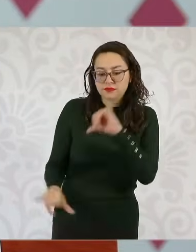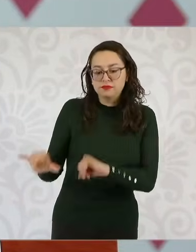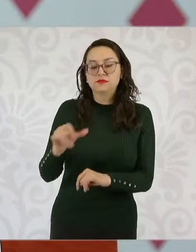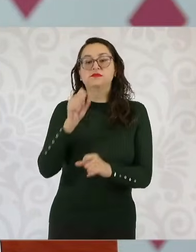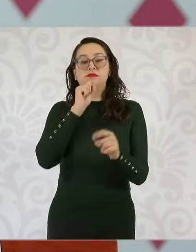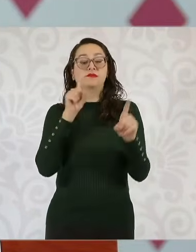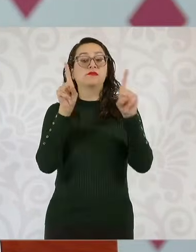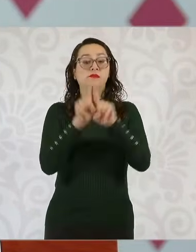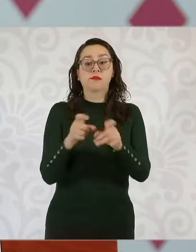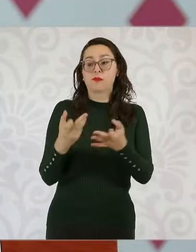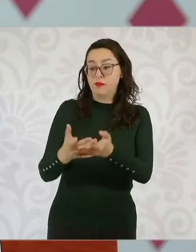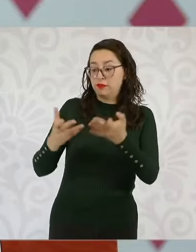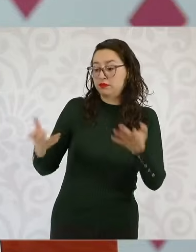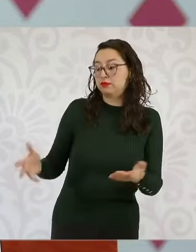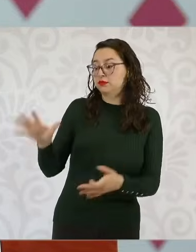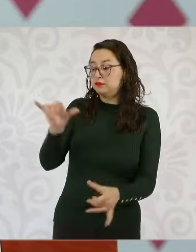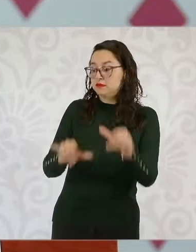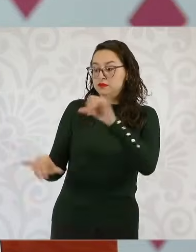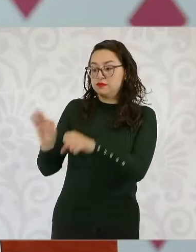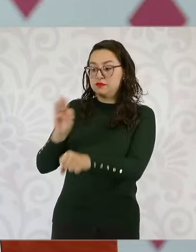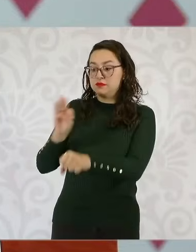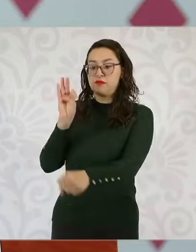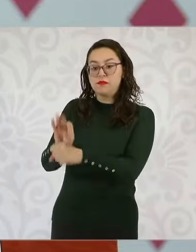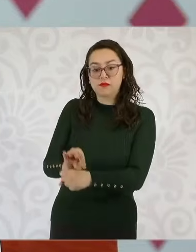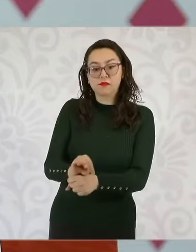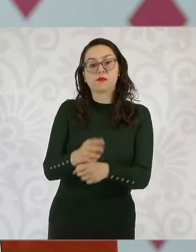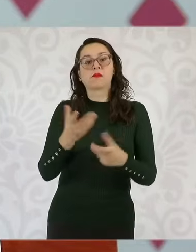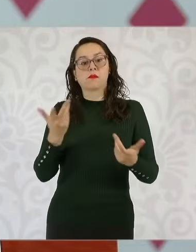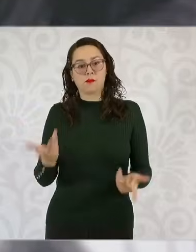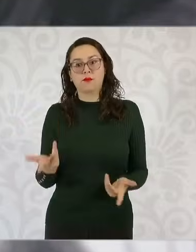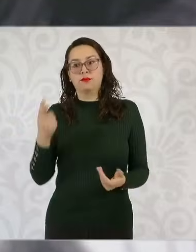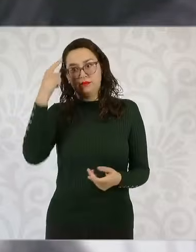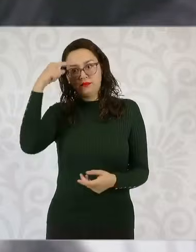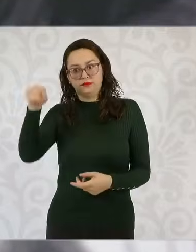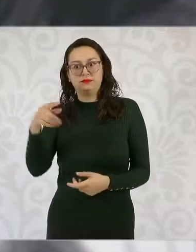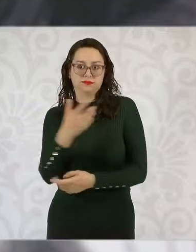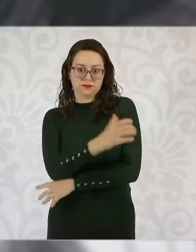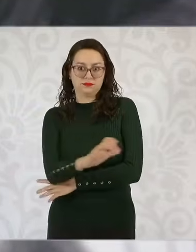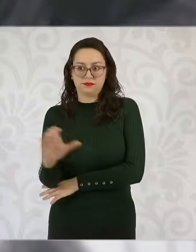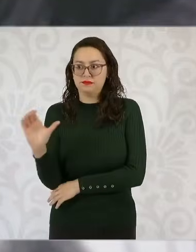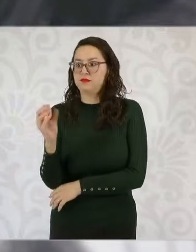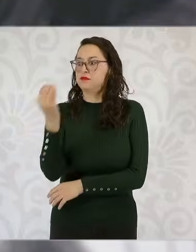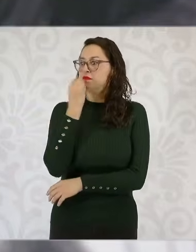apoyar otras prioridades del gobierno de México como la seguridad alimentaria y el bienestar en